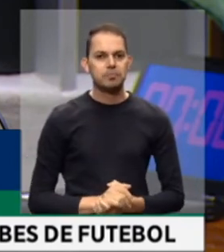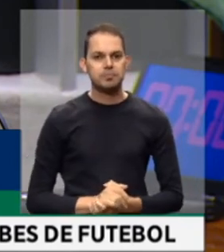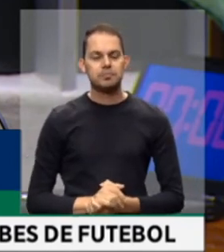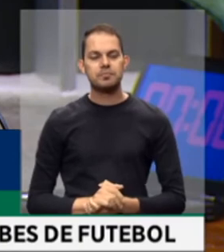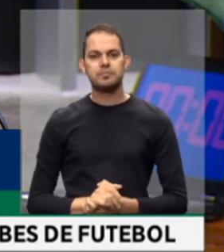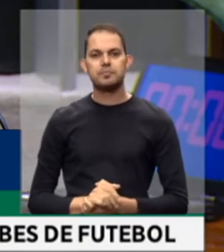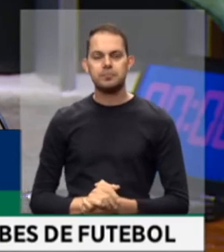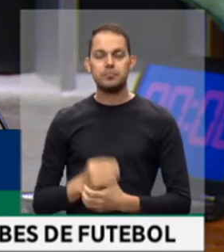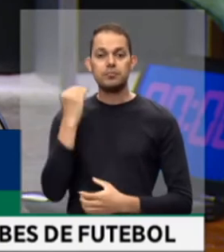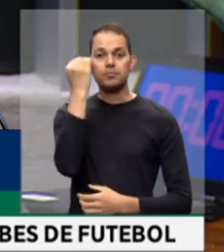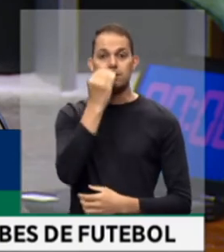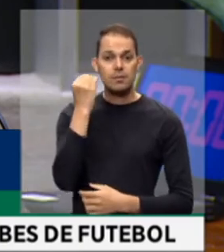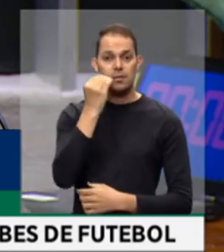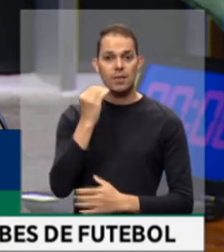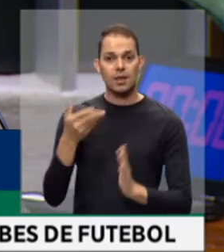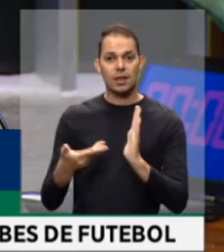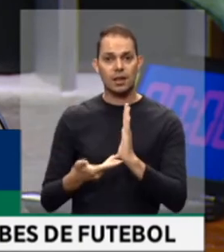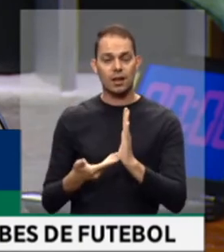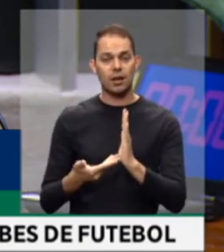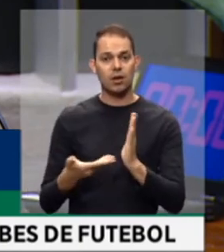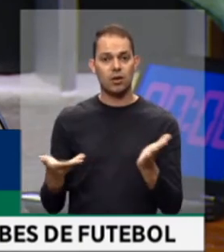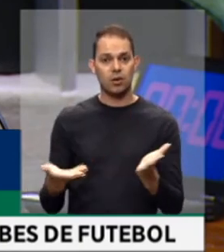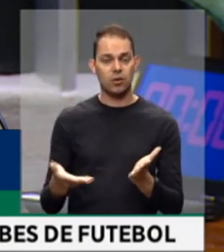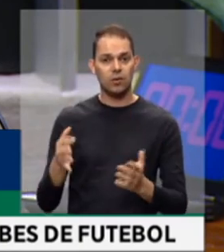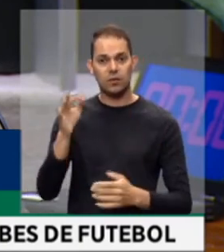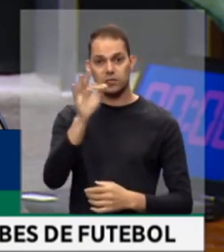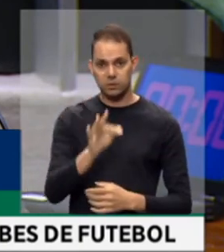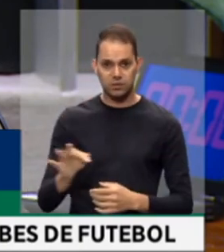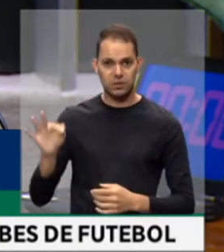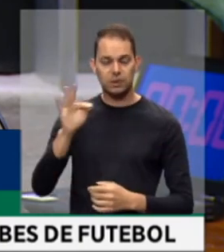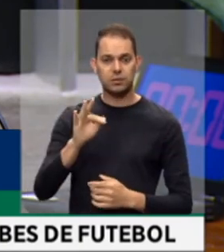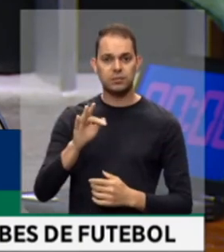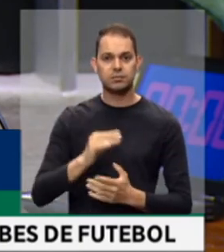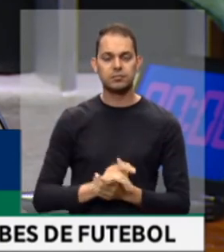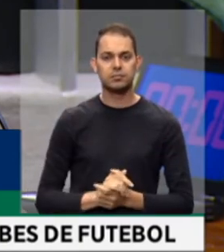UM BRASIL JUSTO E SOBERANO. ENTÃO AGRADEÇO A RIQUEZA... QUE ME TROUXE A EXPERIÊNCIA DO PARLAMENTO AQUI NO... NO